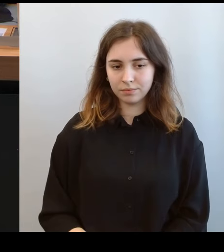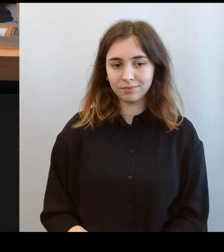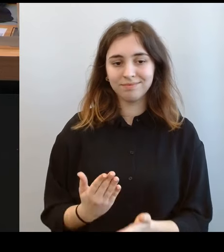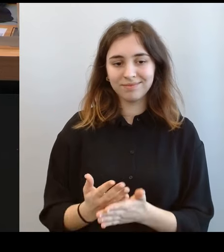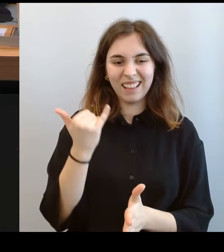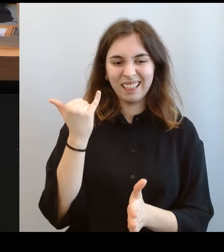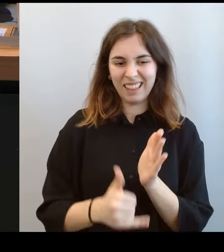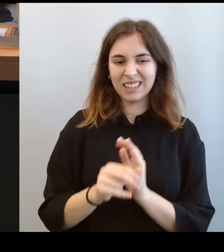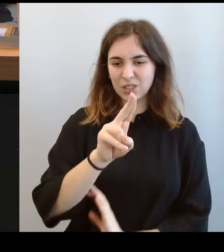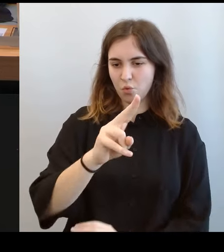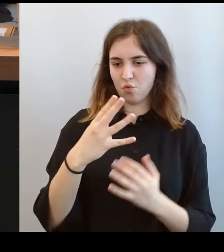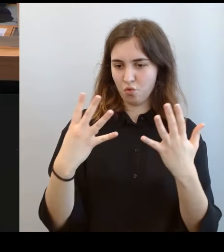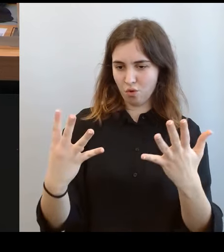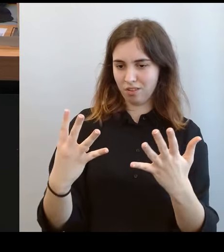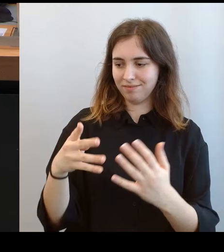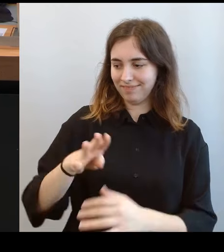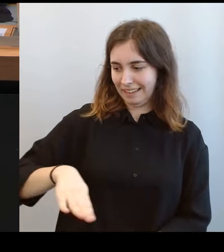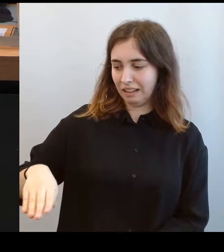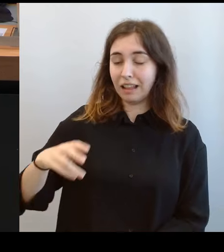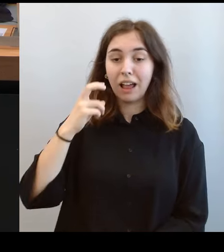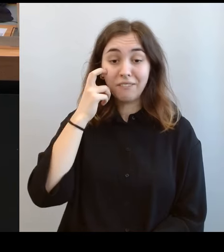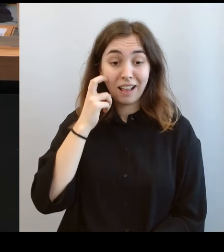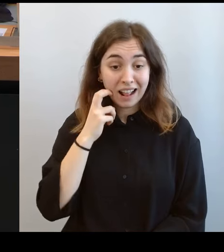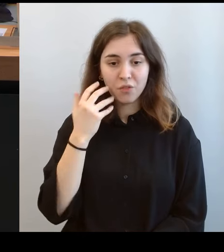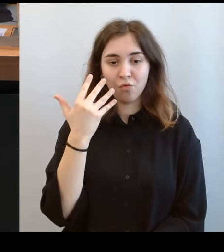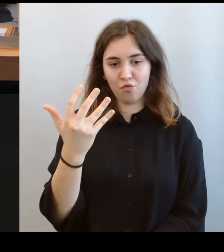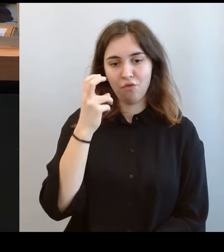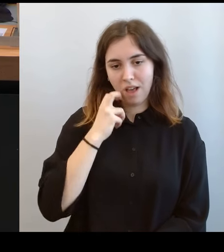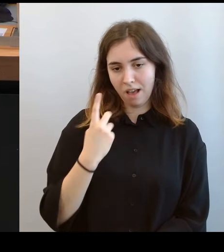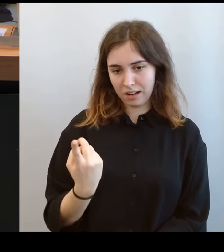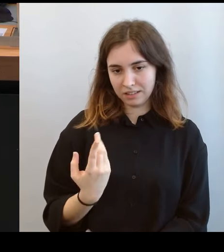regelfinanzierten Untersuchung bis zur J1, die im Alter